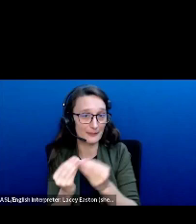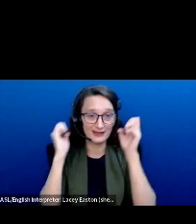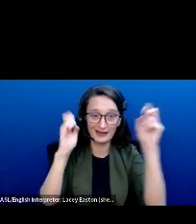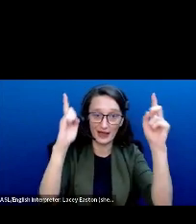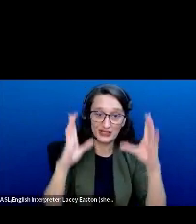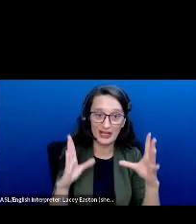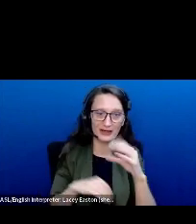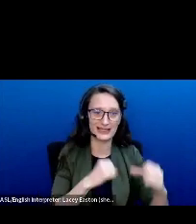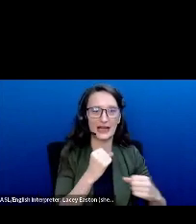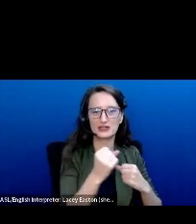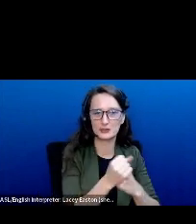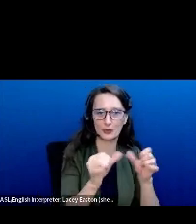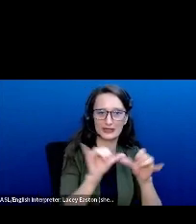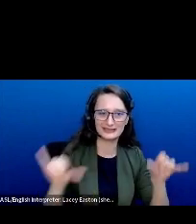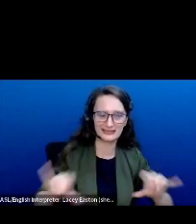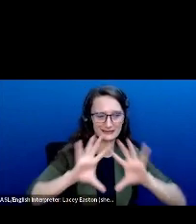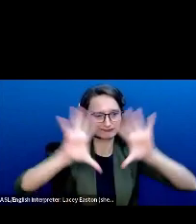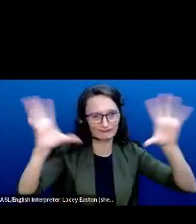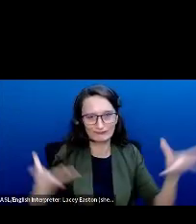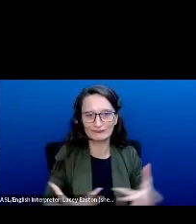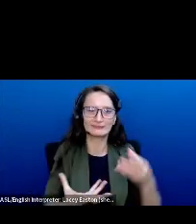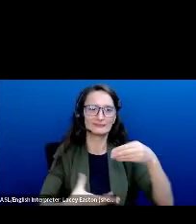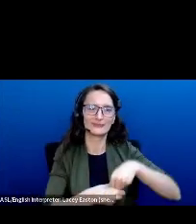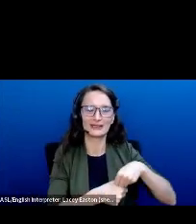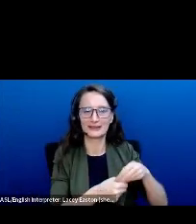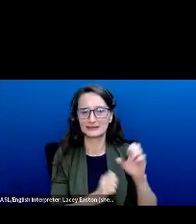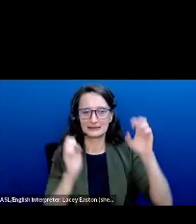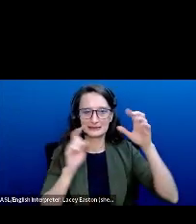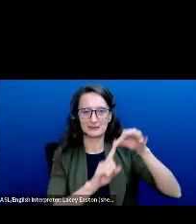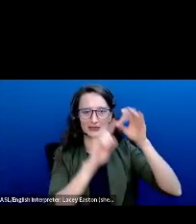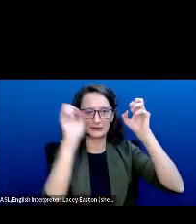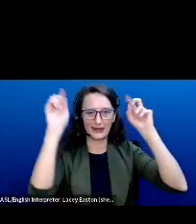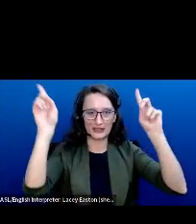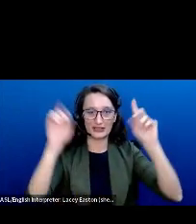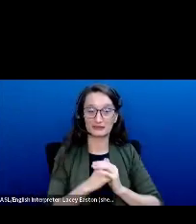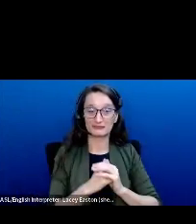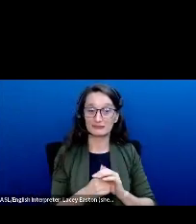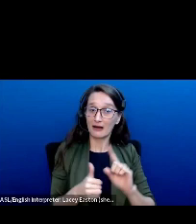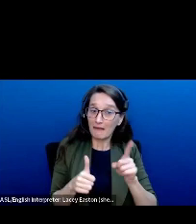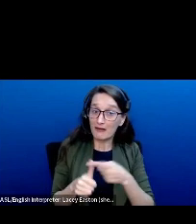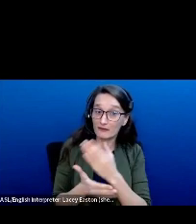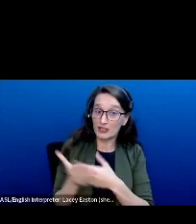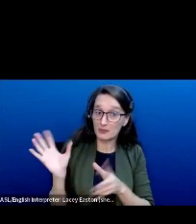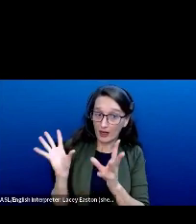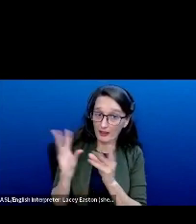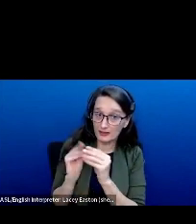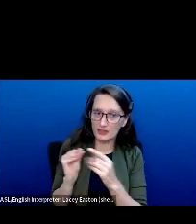educación especial en la primera parte de la serie cubrimos los aspectos fundamentales de las